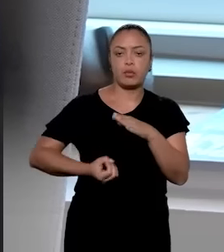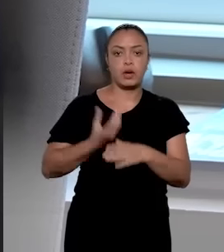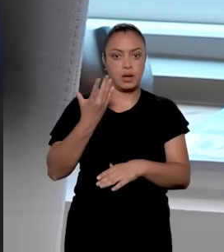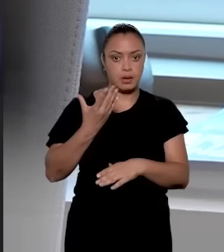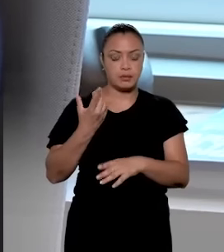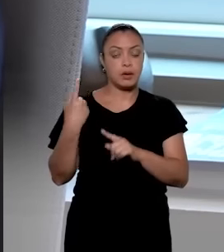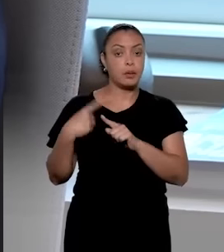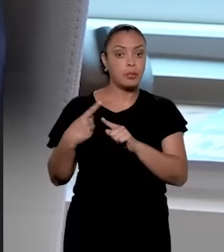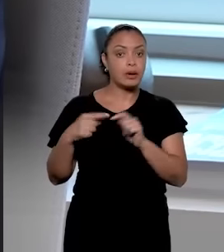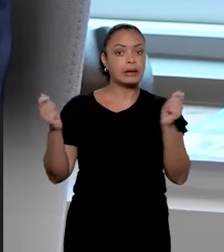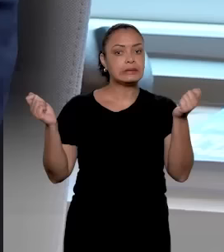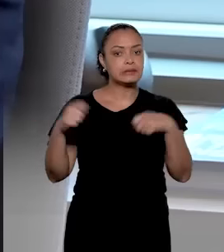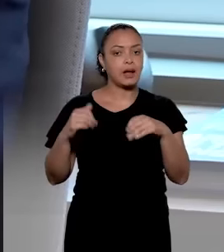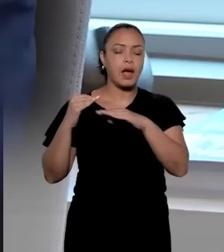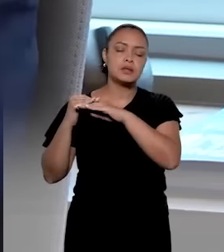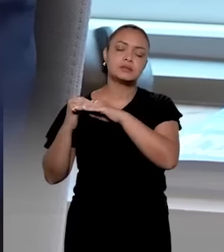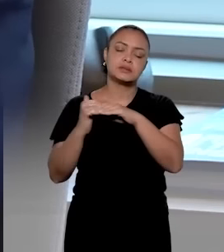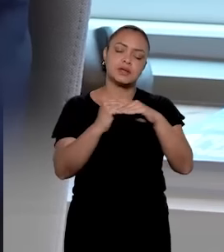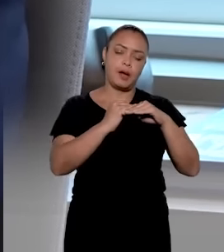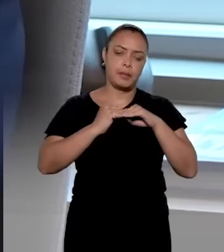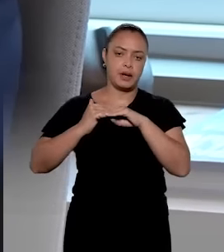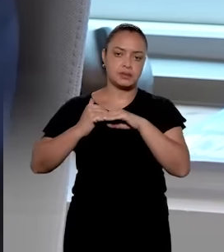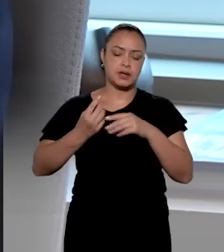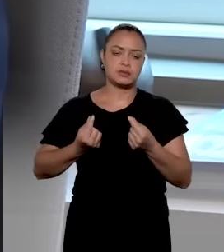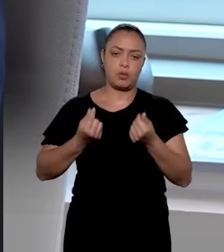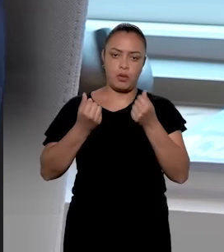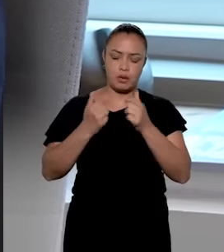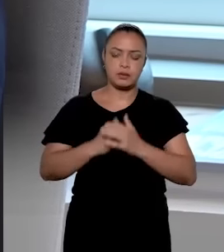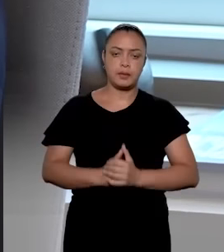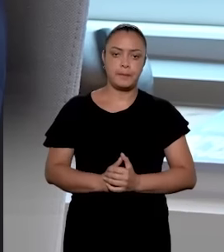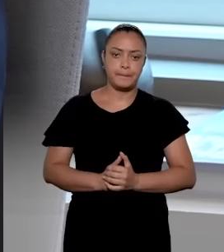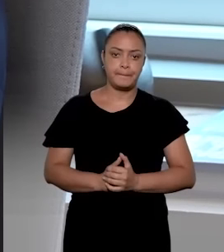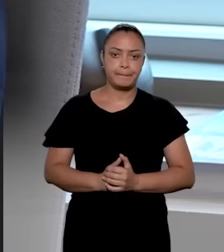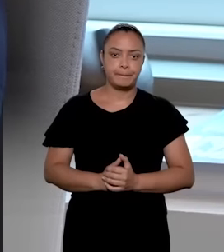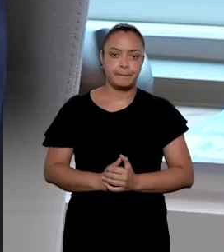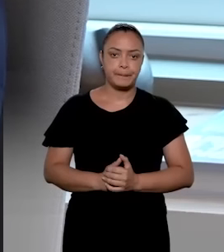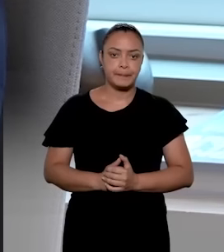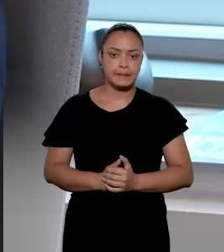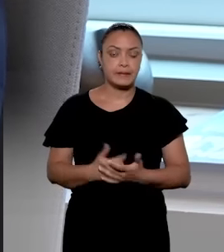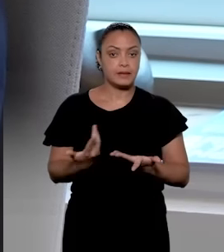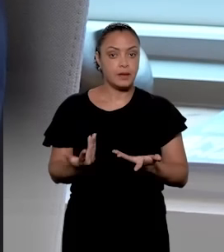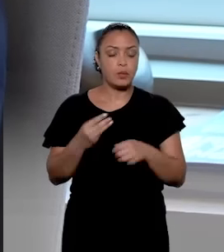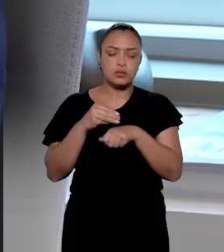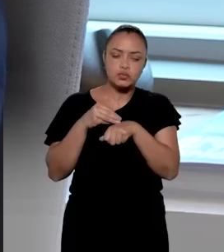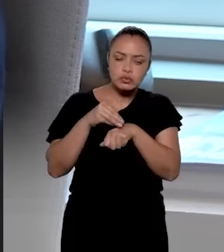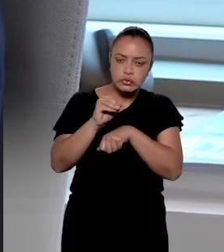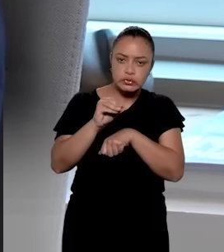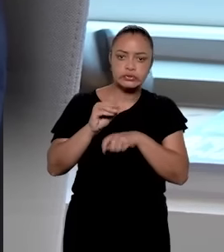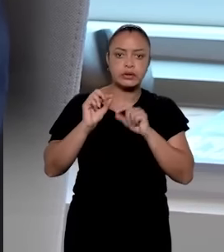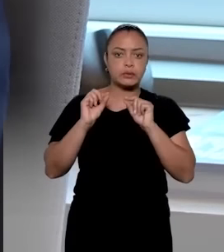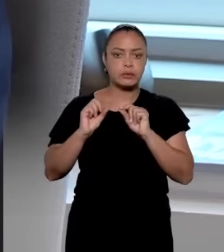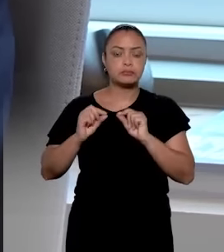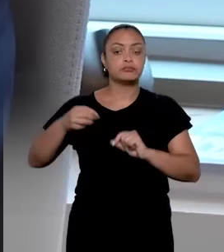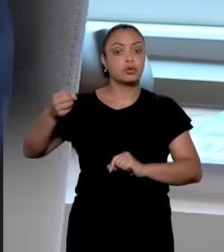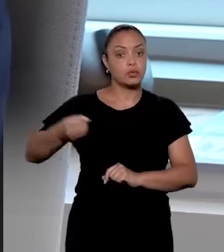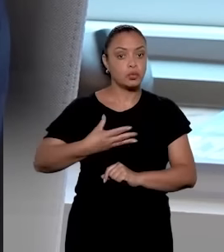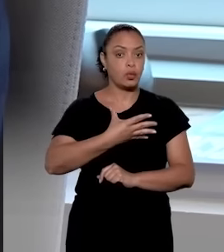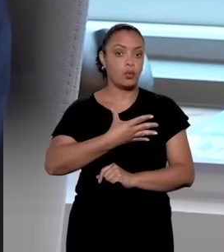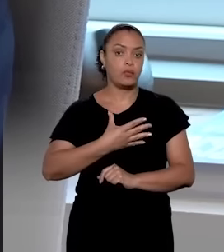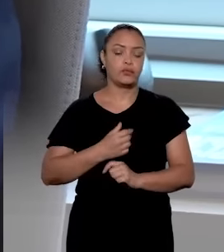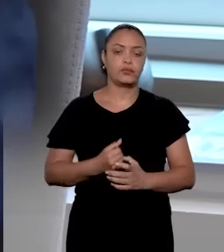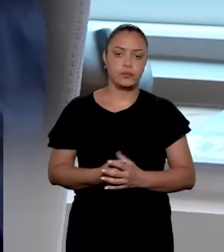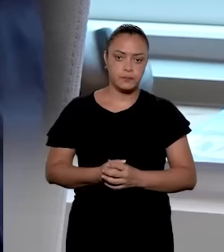é uma condição de estabilização da renda. Então, eu sugeria fortemente no Plano de Safra que pelo